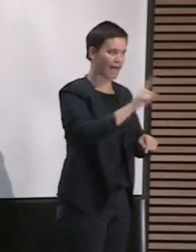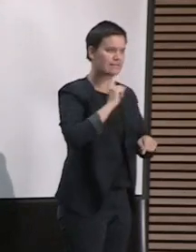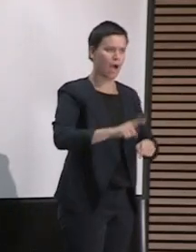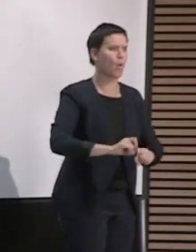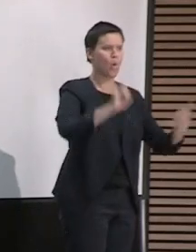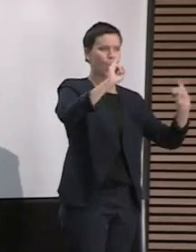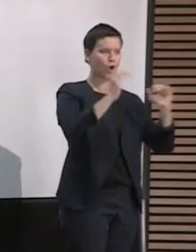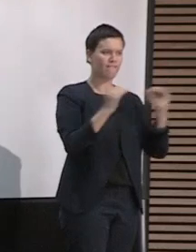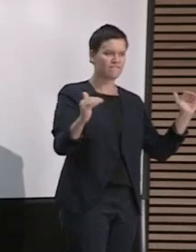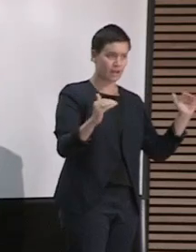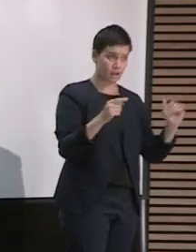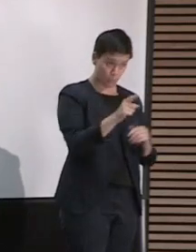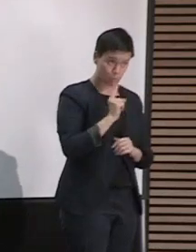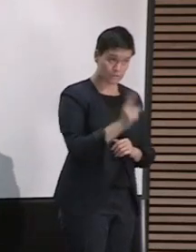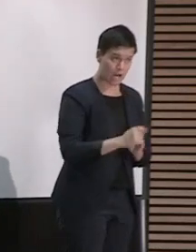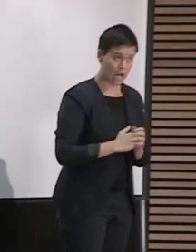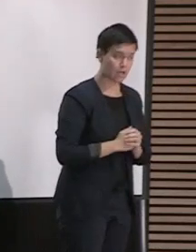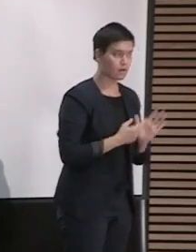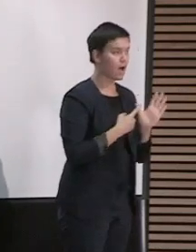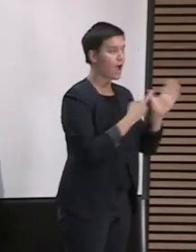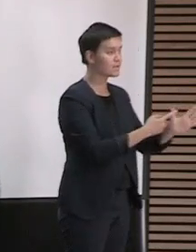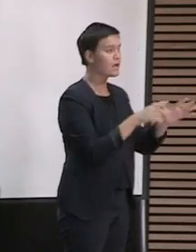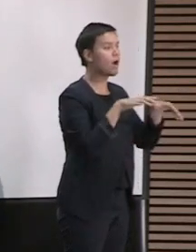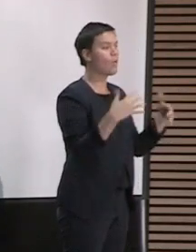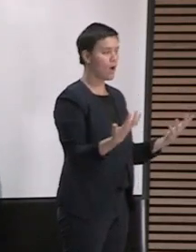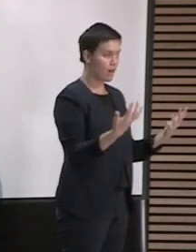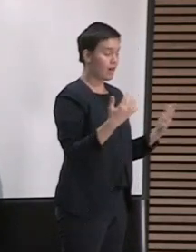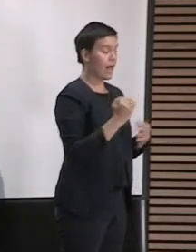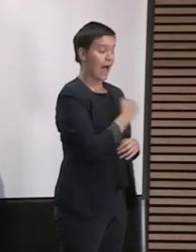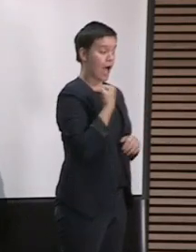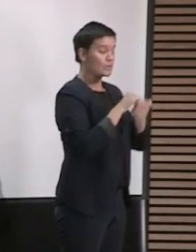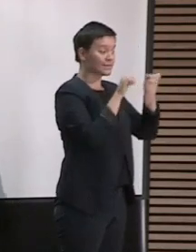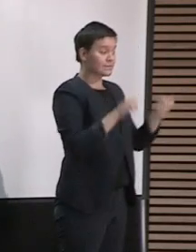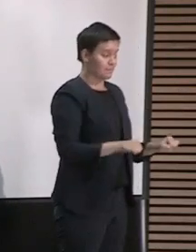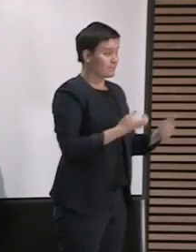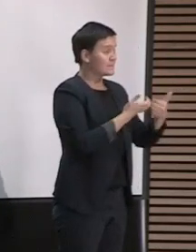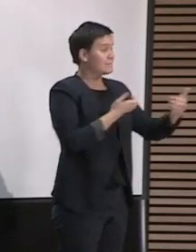He aha te whakautu ki nga paatai e whakaarahihia ana e nga kaipti, ng tngata kei